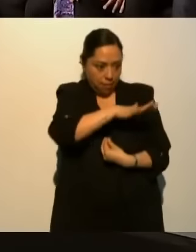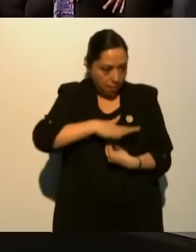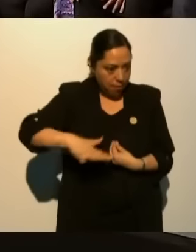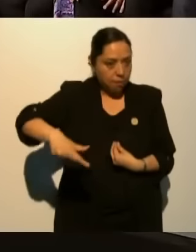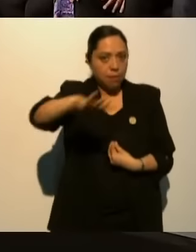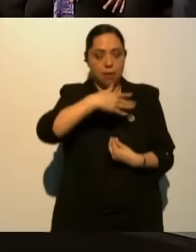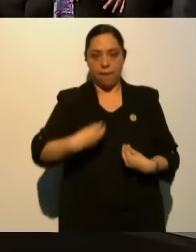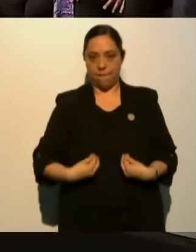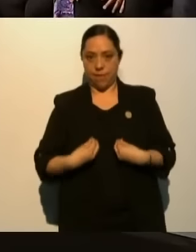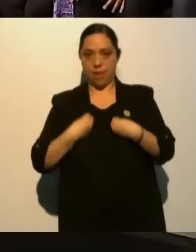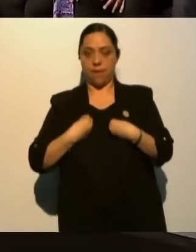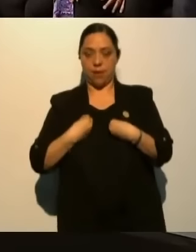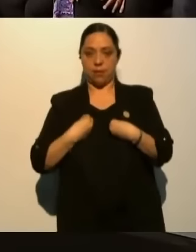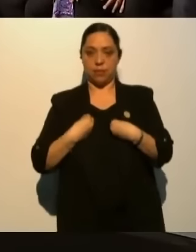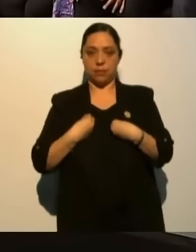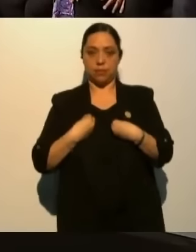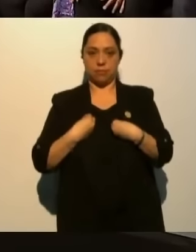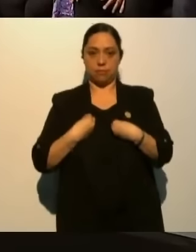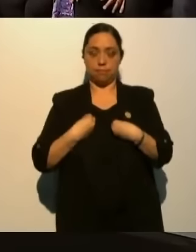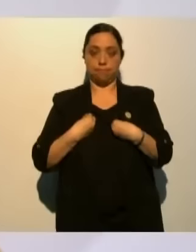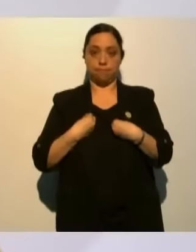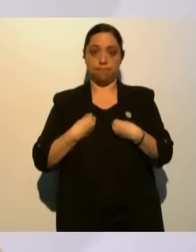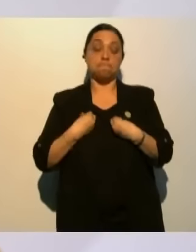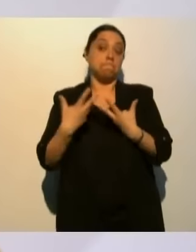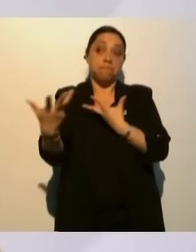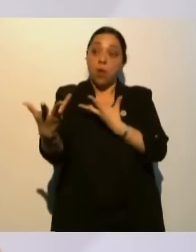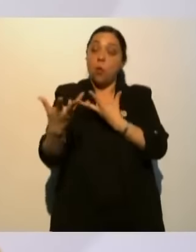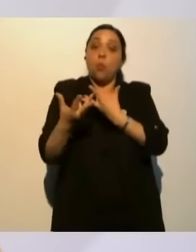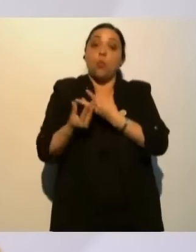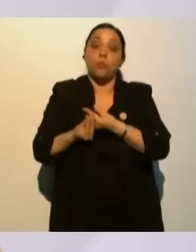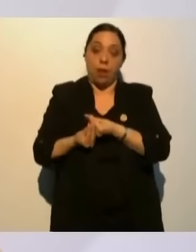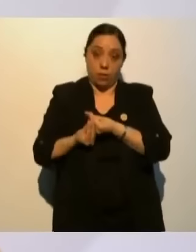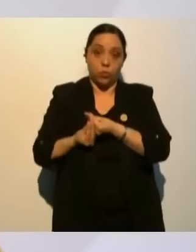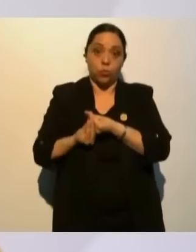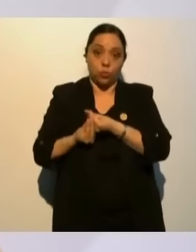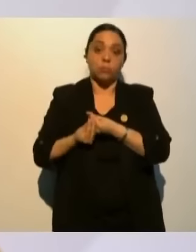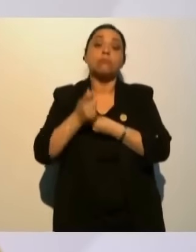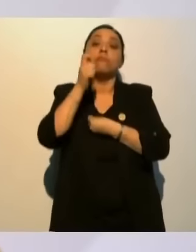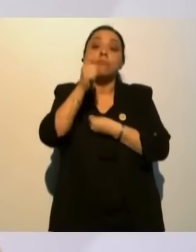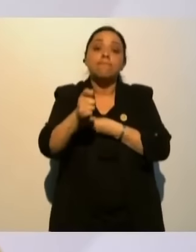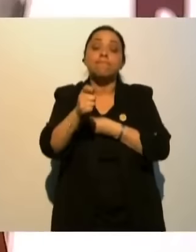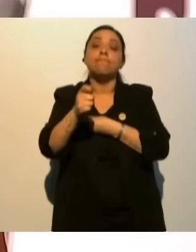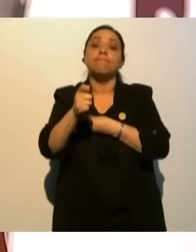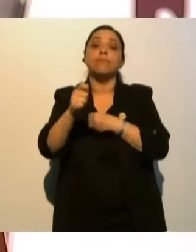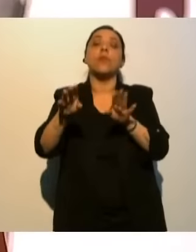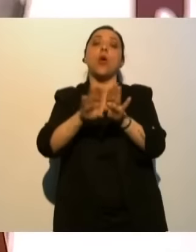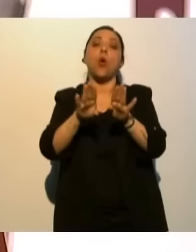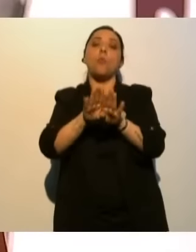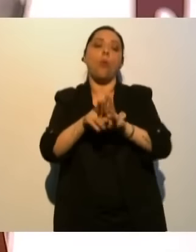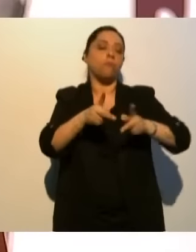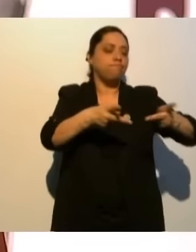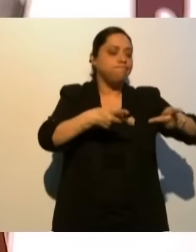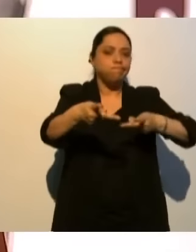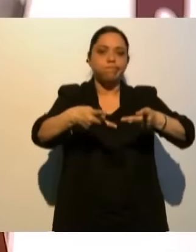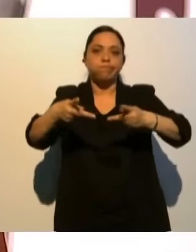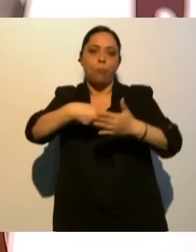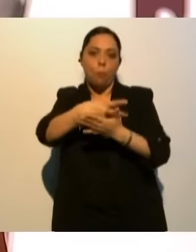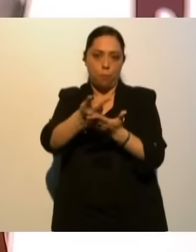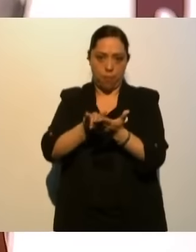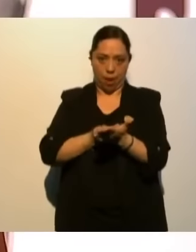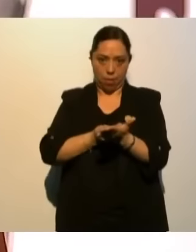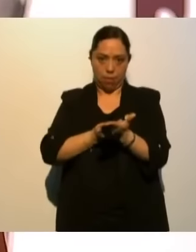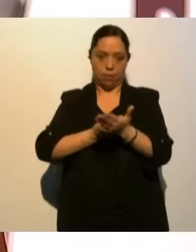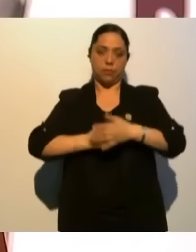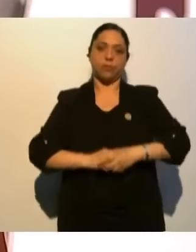municipios pues vamos a juntarlos vamos a hacer un plan y la idea es que podamos juntarlo en